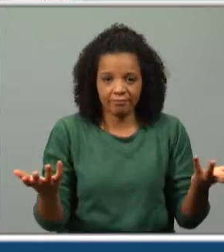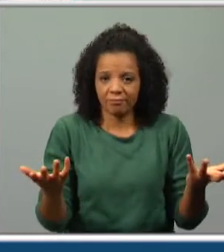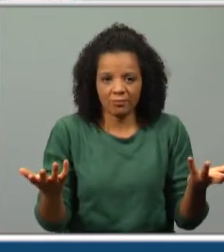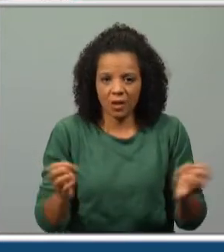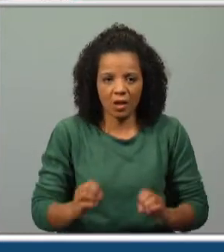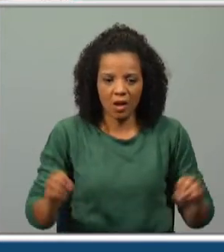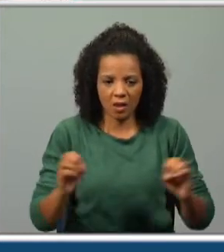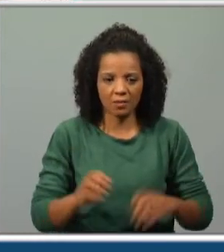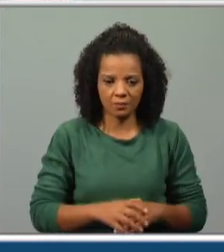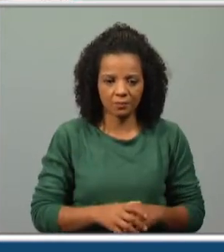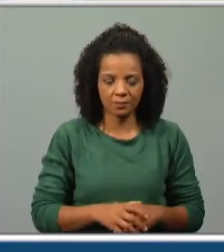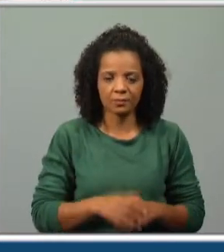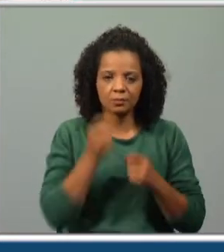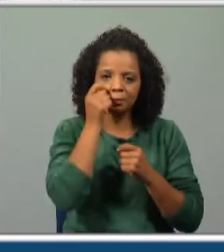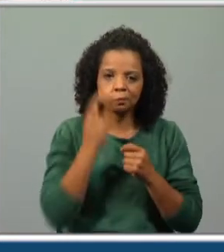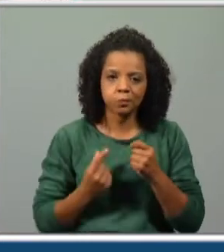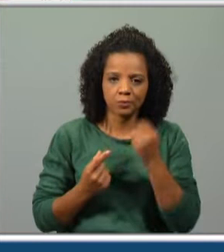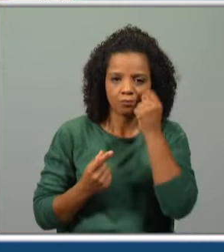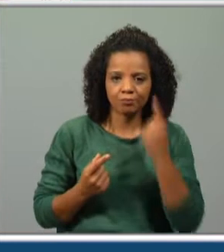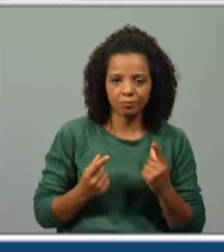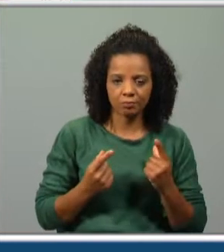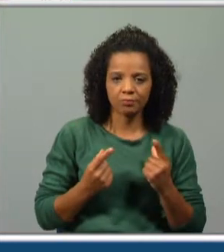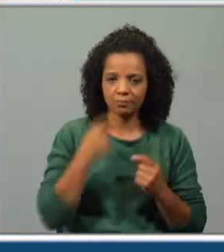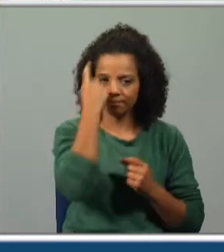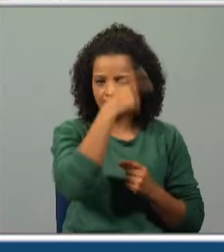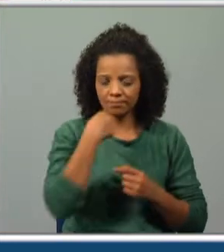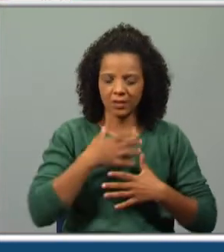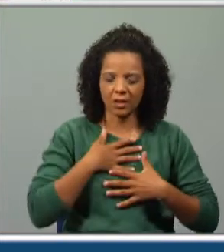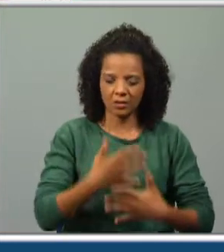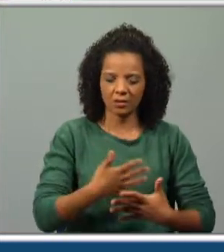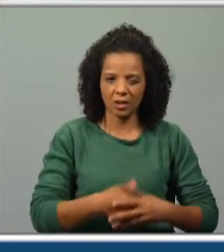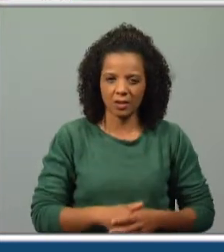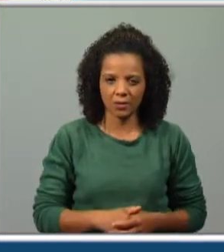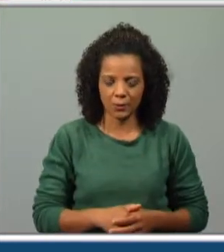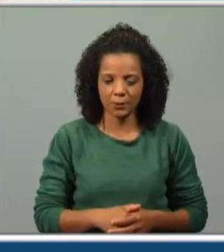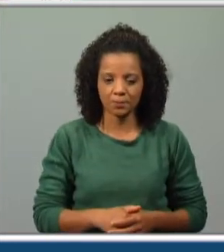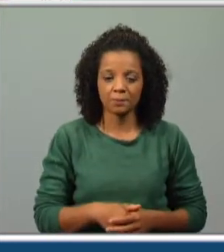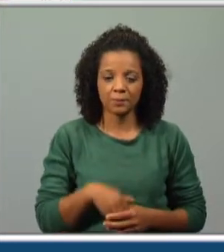e apenas Duas Lágrimas grossas em Duas Faces cansadas Portanto o vazio e o 只有兩顆厚厚的淚水合二為一疲倦的面孔所以空虛和